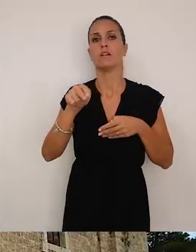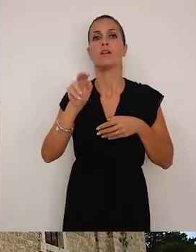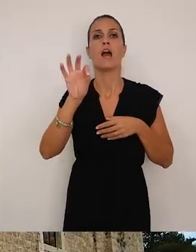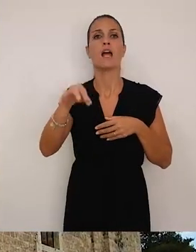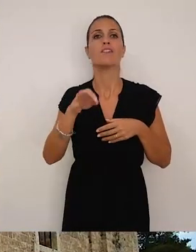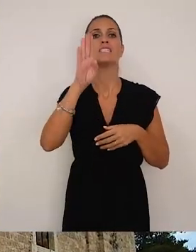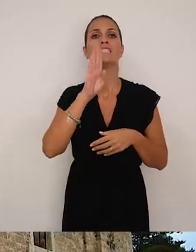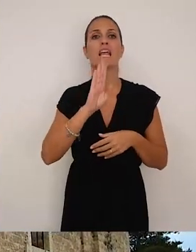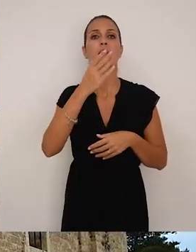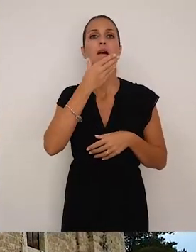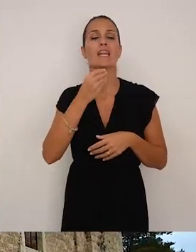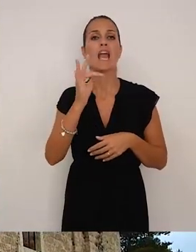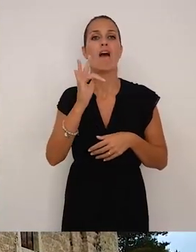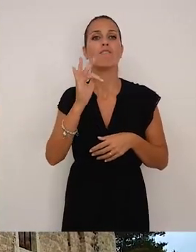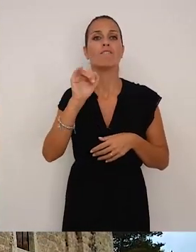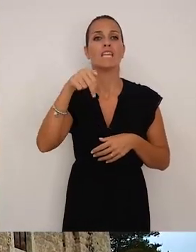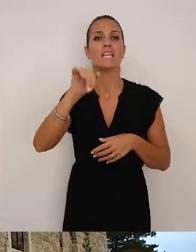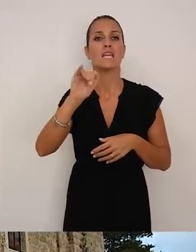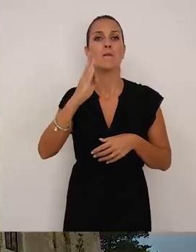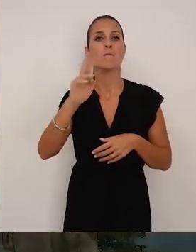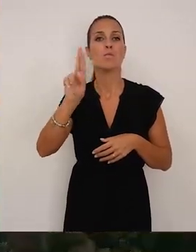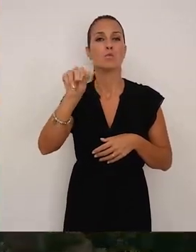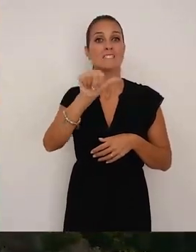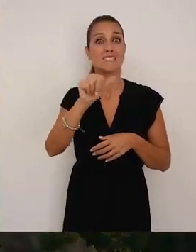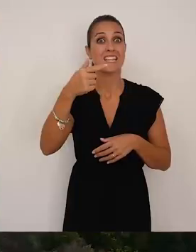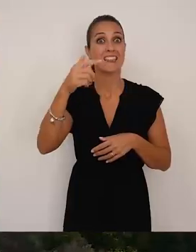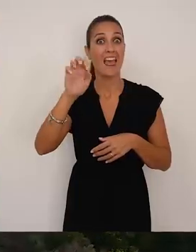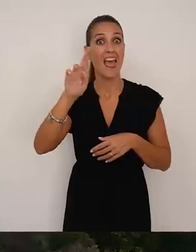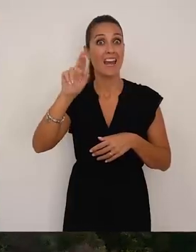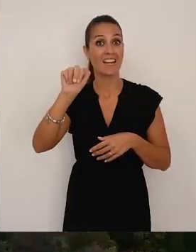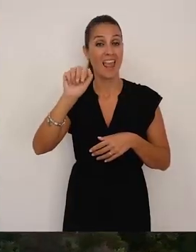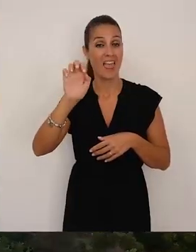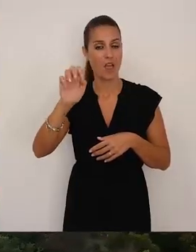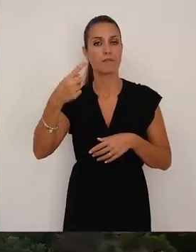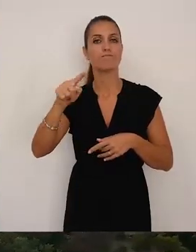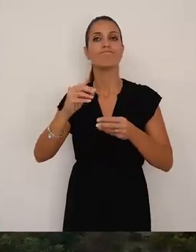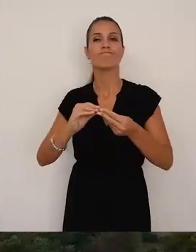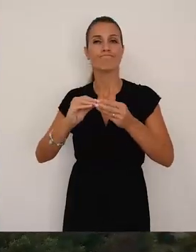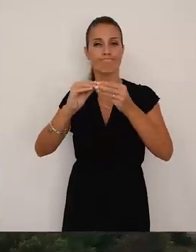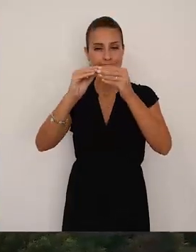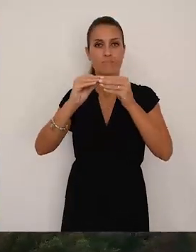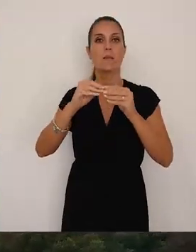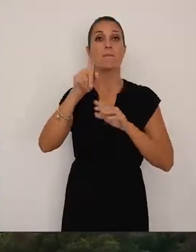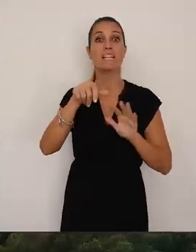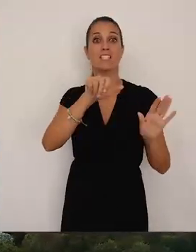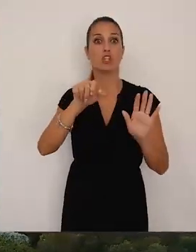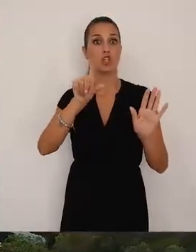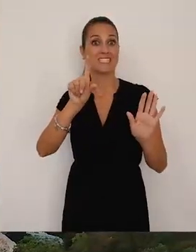alla Basilica di Santa Maria de Finibus Terrae. Edificata negli anni Settanta del Seicento,